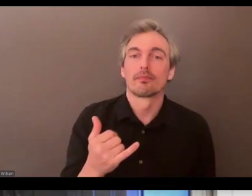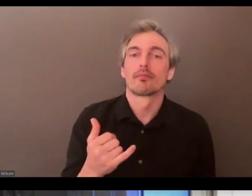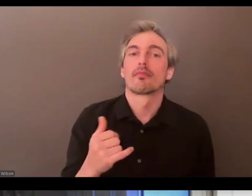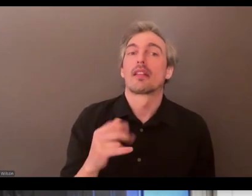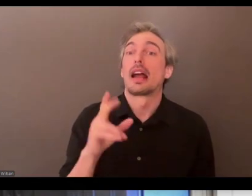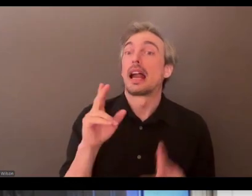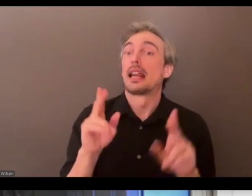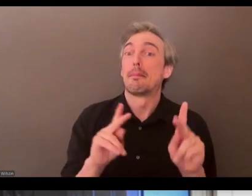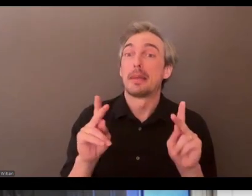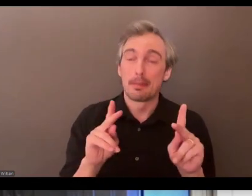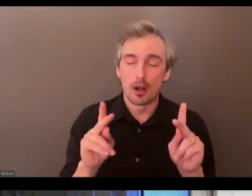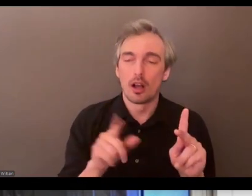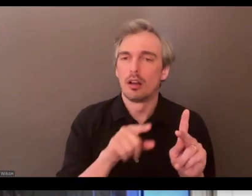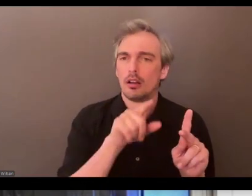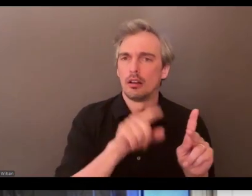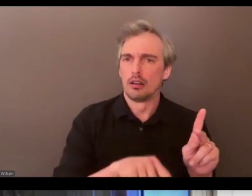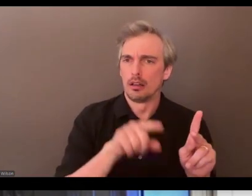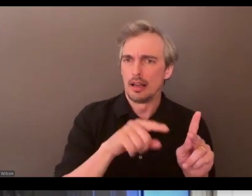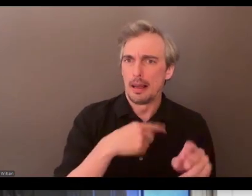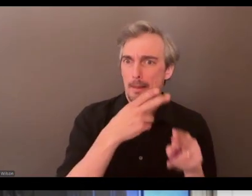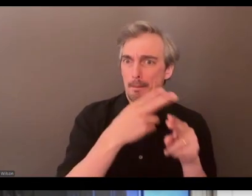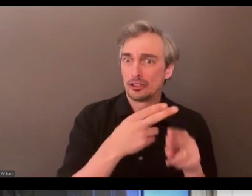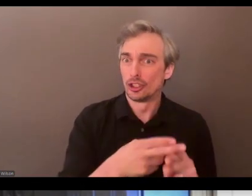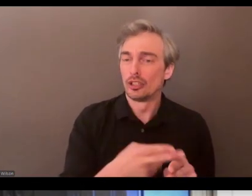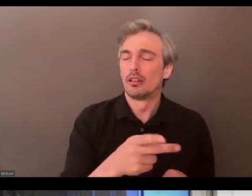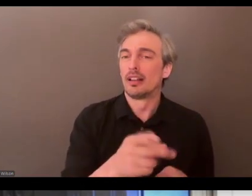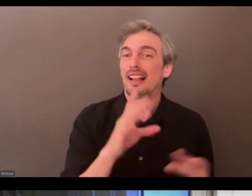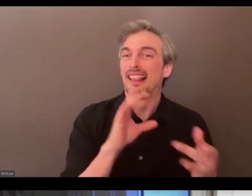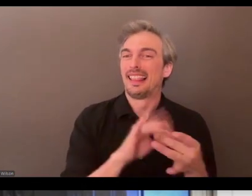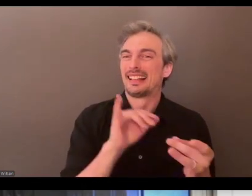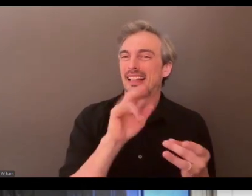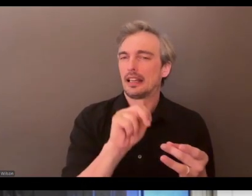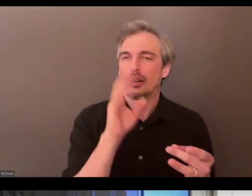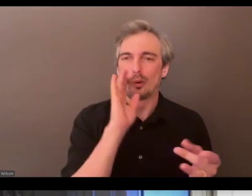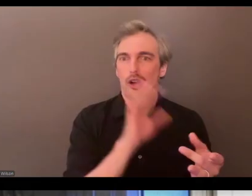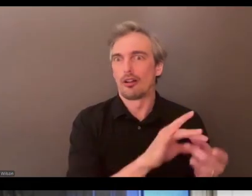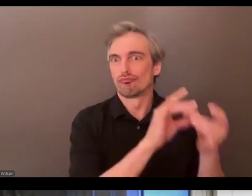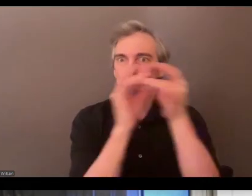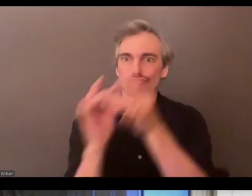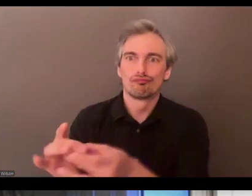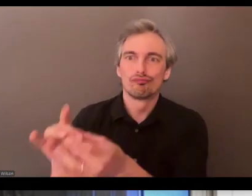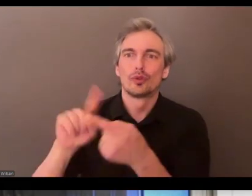また、スライドを投稿するコミュニティの Slackリンクも表示します。